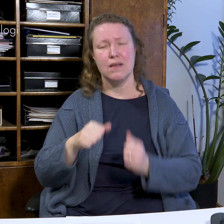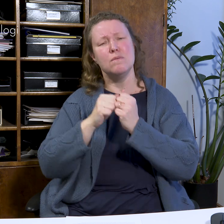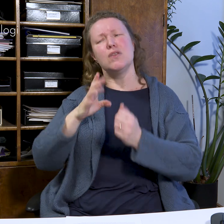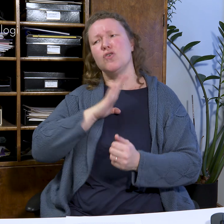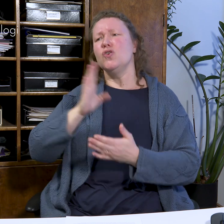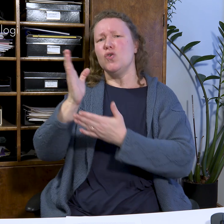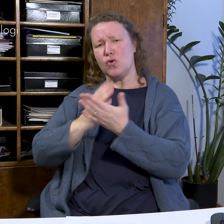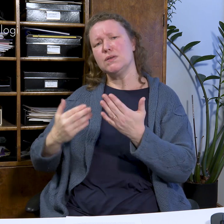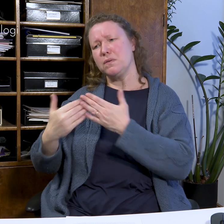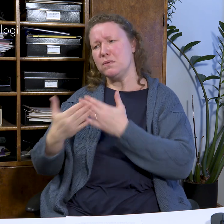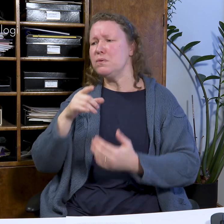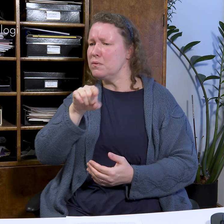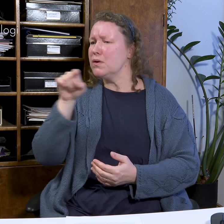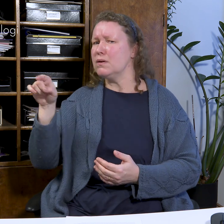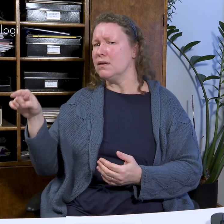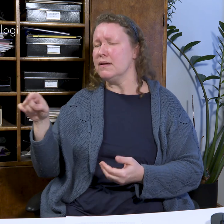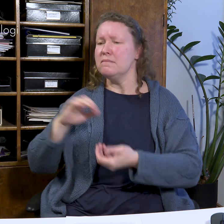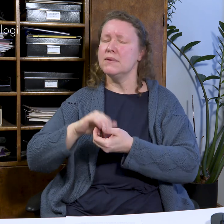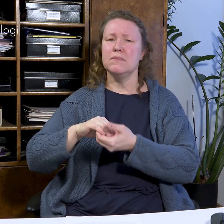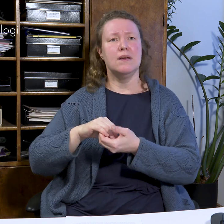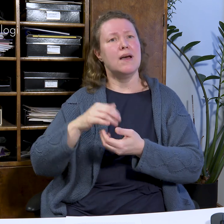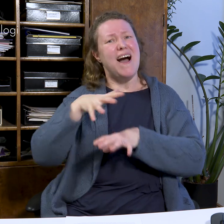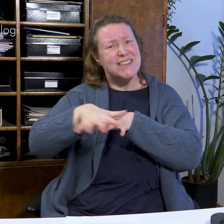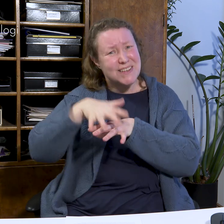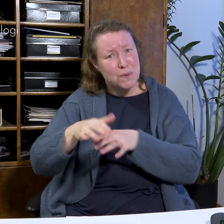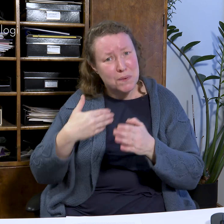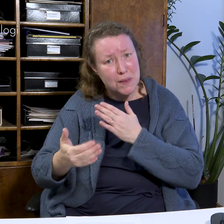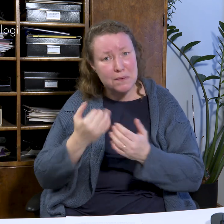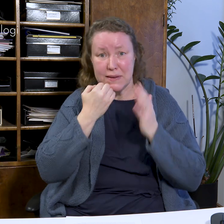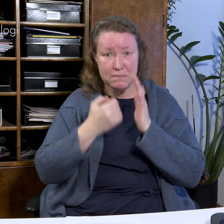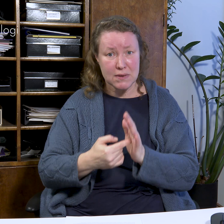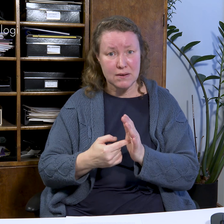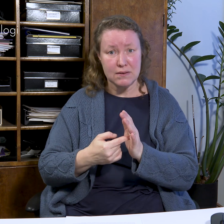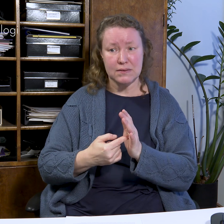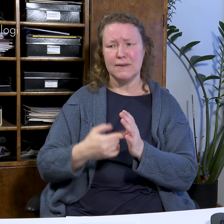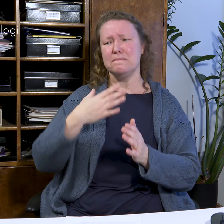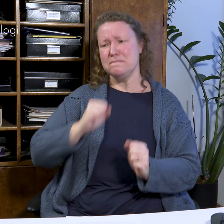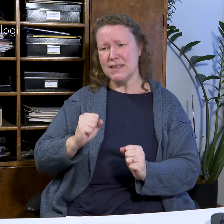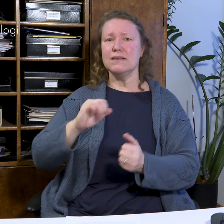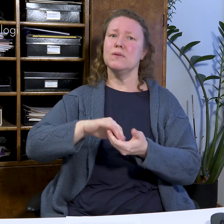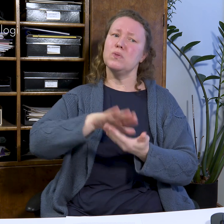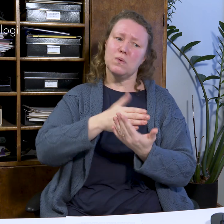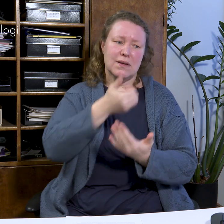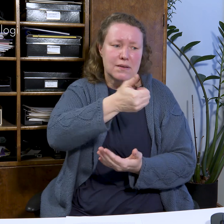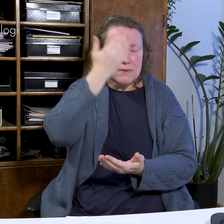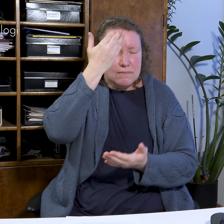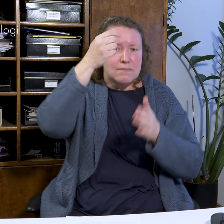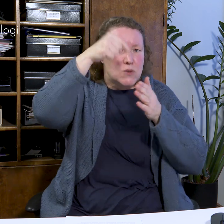mutta osa tarvitsee. Toisinaan tarve on se että olisi juuri siihen työpaikkaan ja -tehtävään -